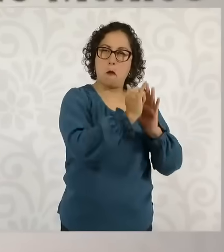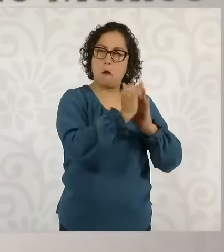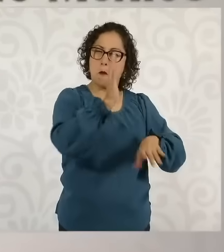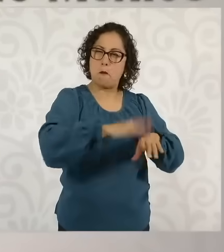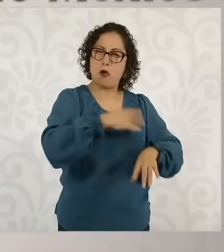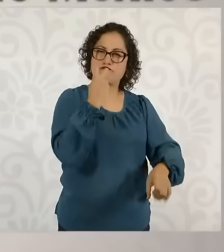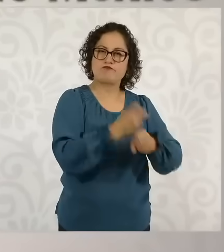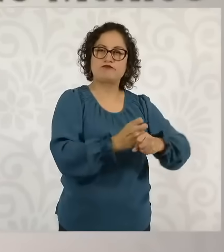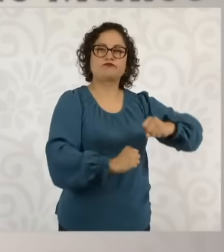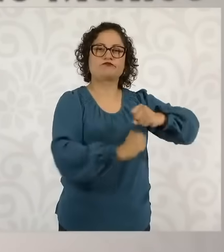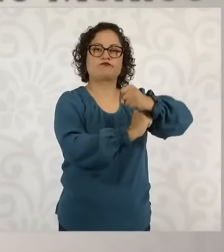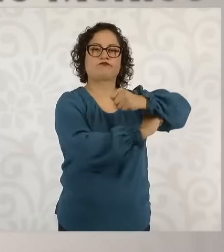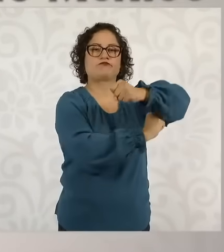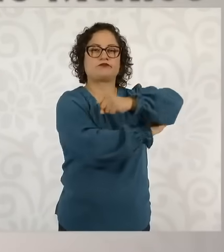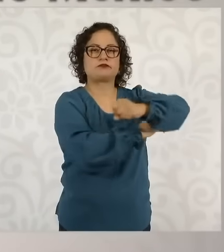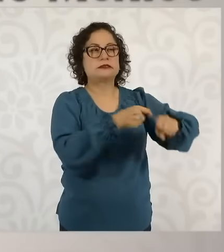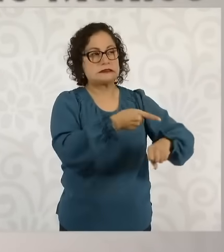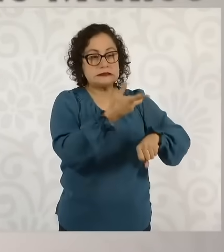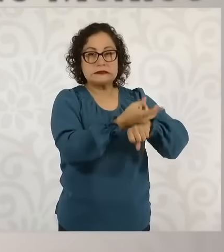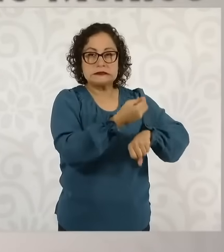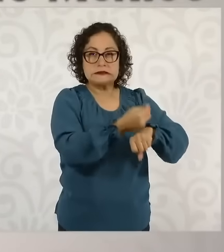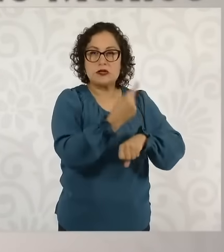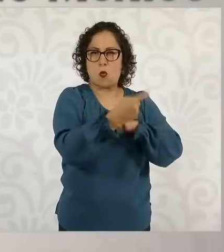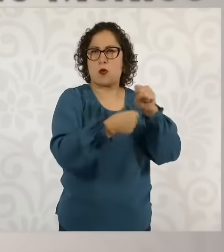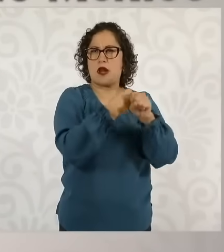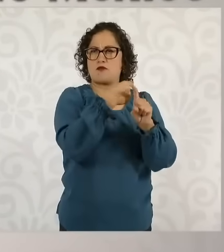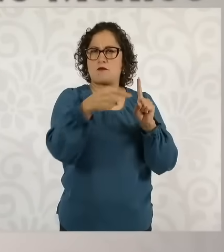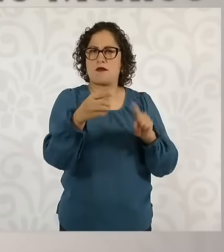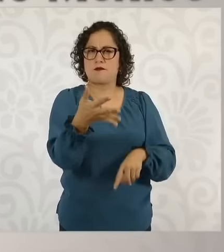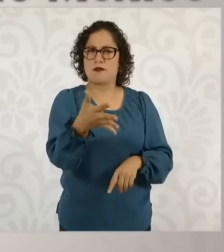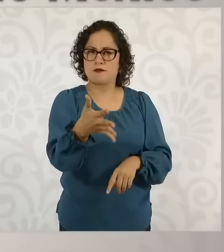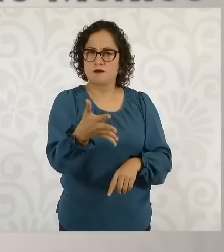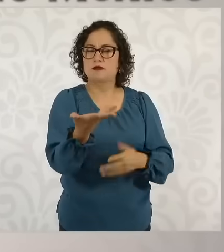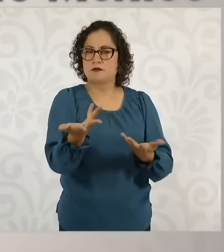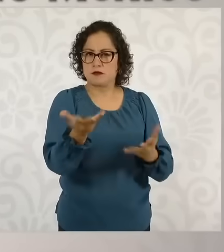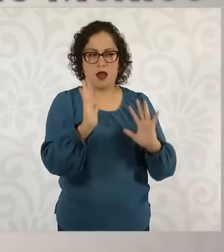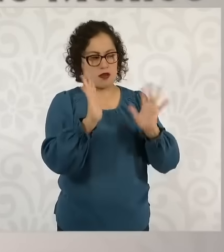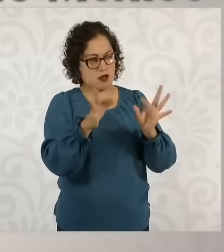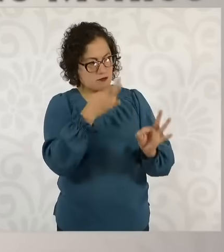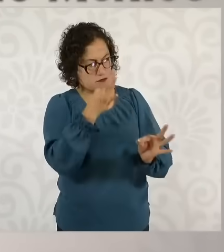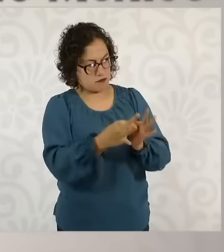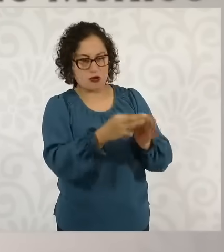una obra como de un año, año y medio y con ello ya es seguro completamente la es segura completamente